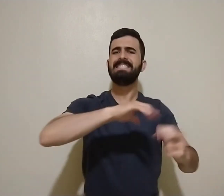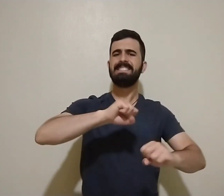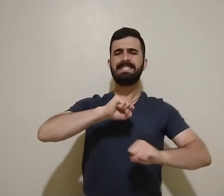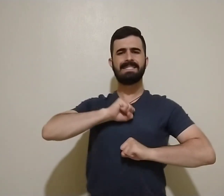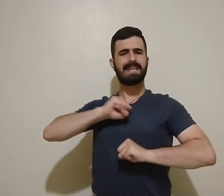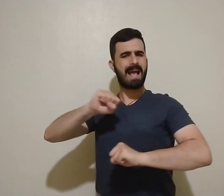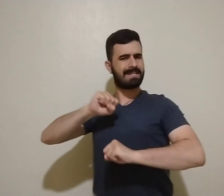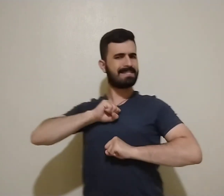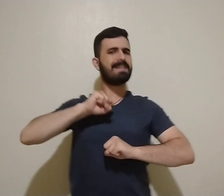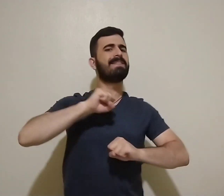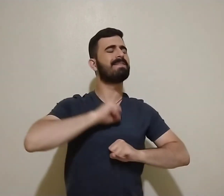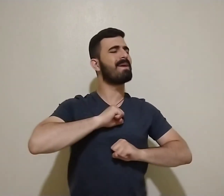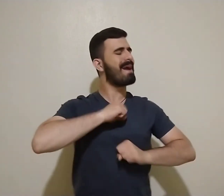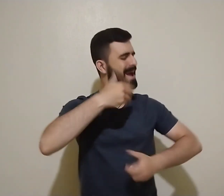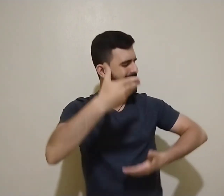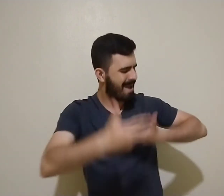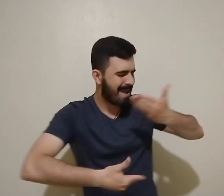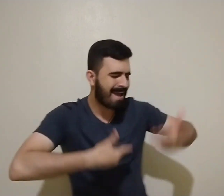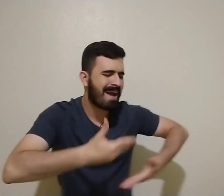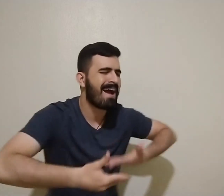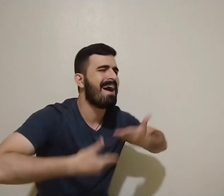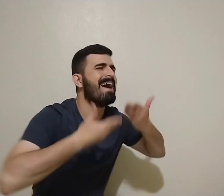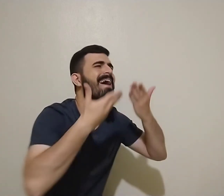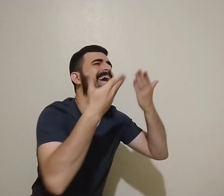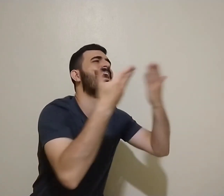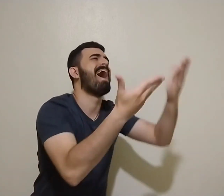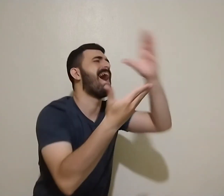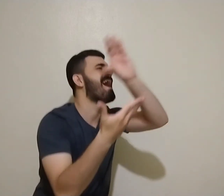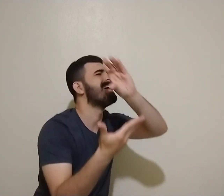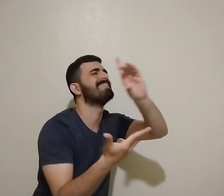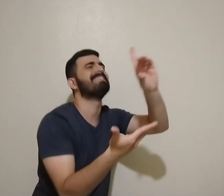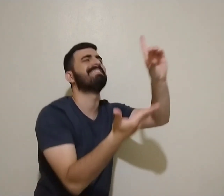sacerdotes para seu Deus e Pai,